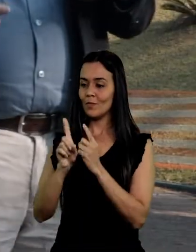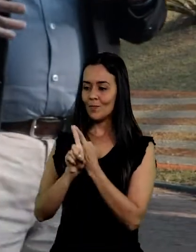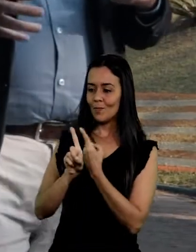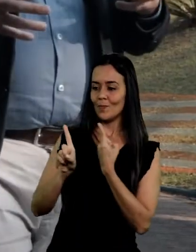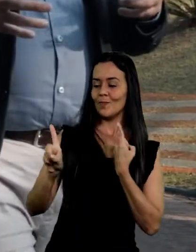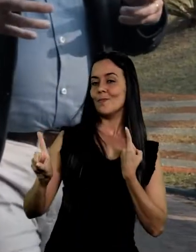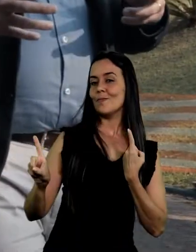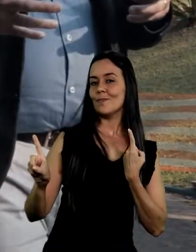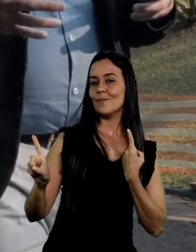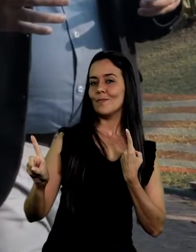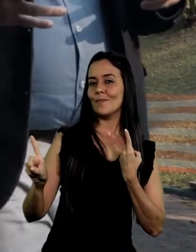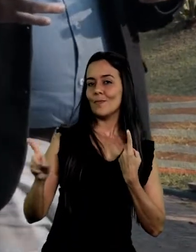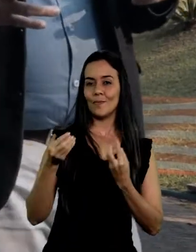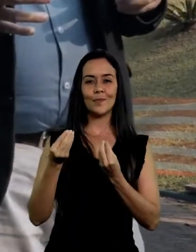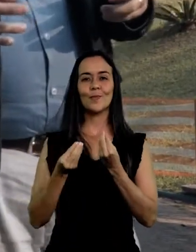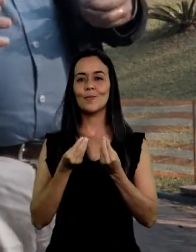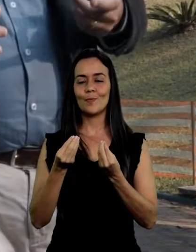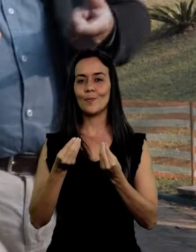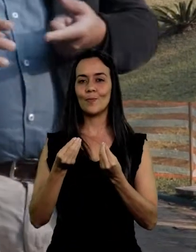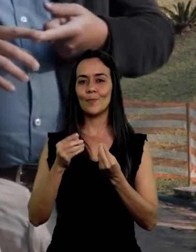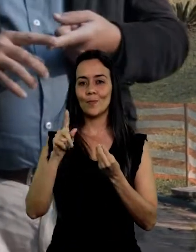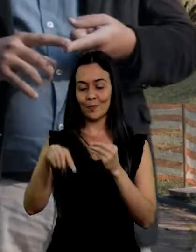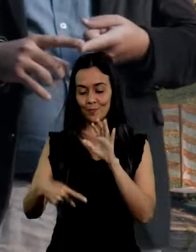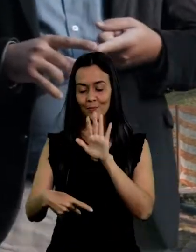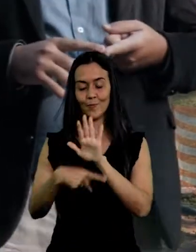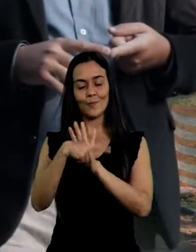acho tem várias formas de reagir à pandemia,